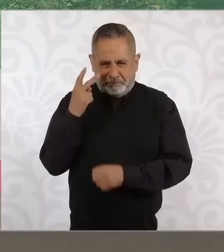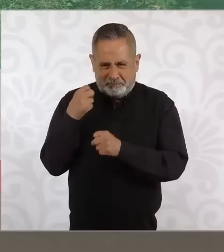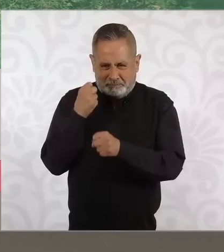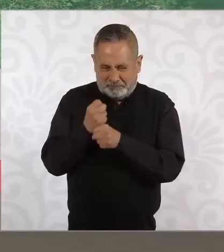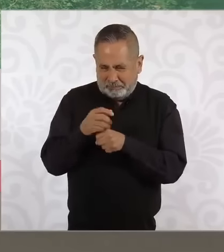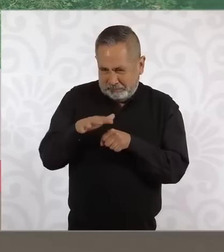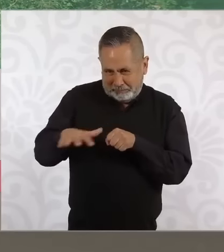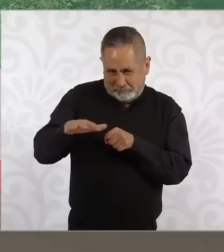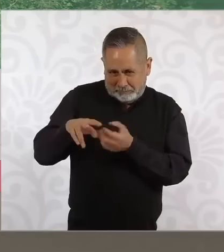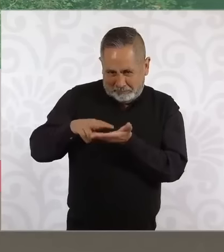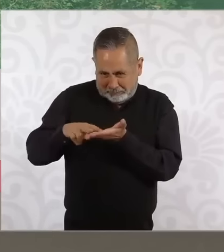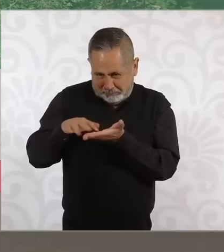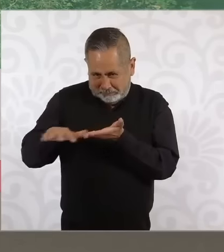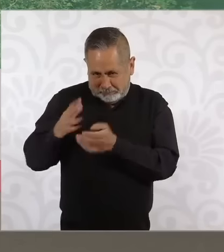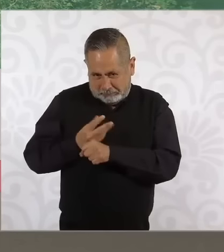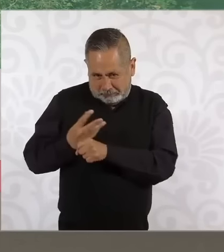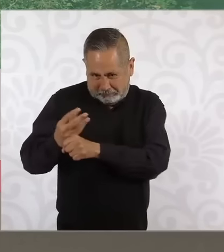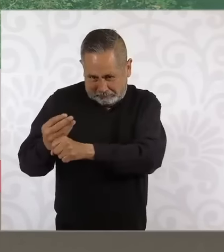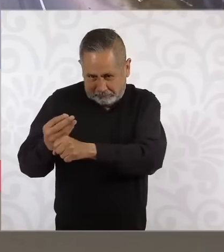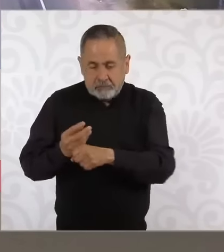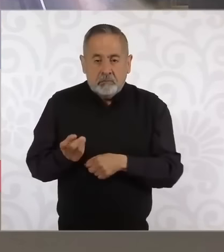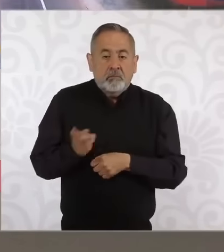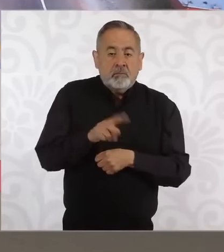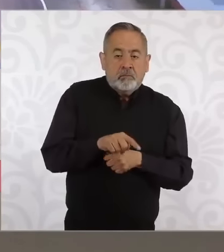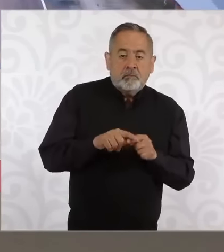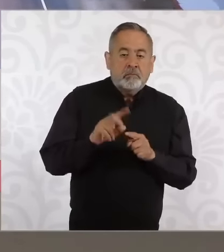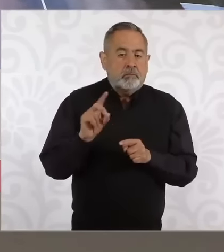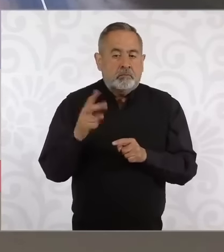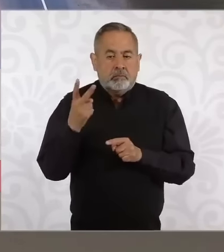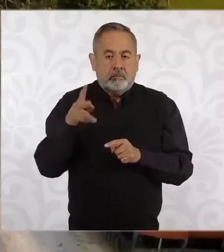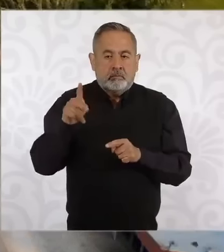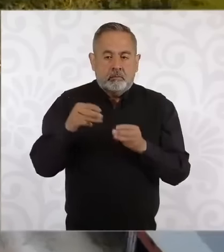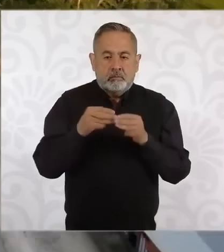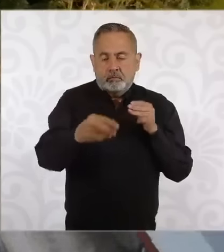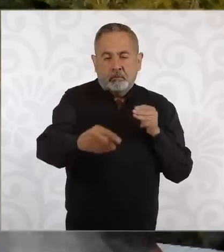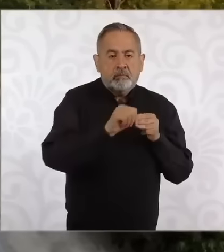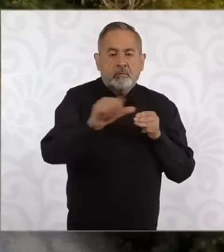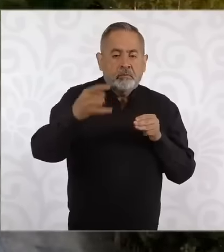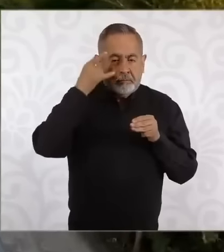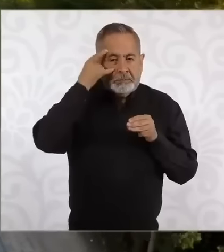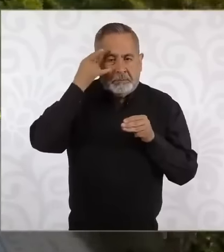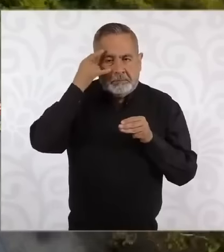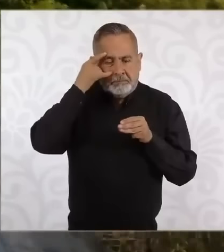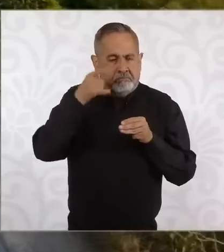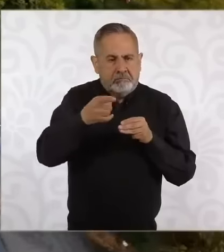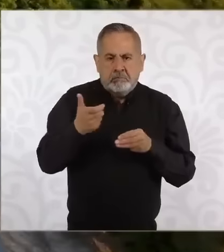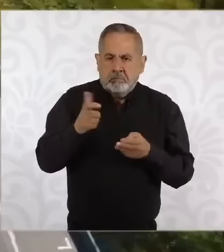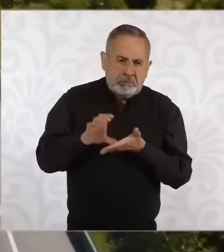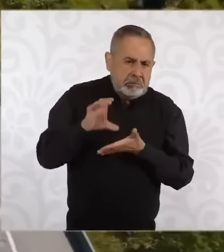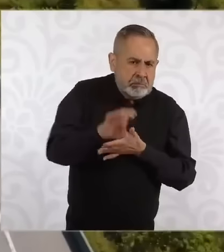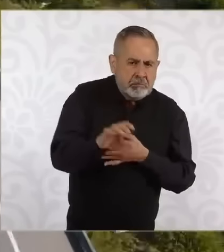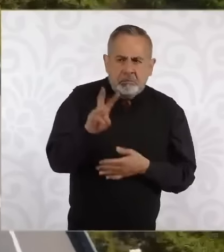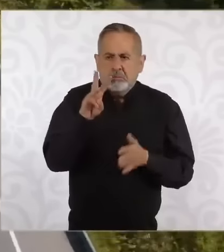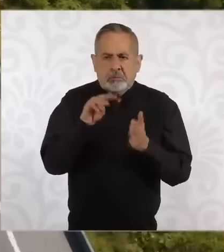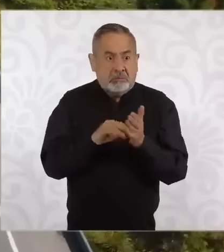en dorado el tramo de este año de 32 km, Campeche 8 km con una inversión de 3,500.